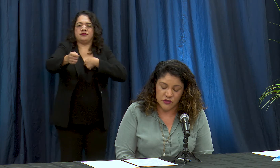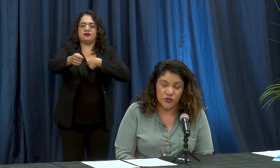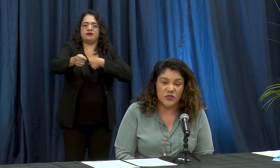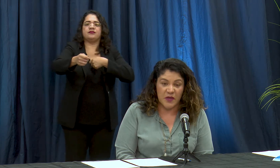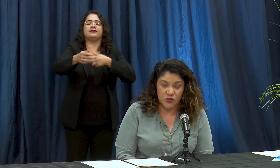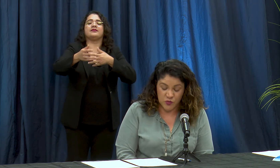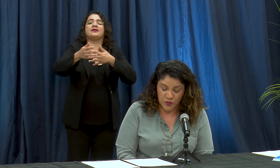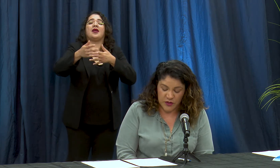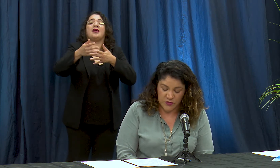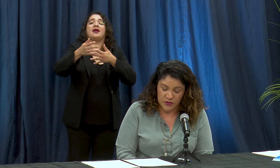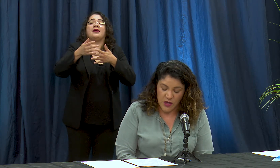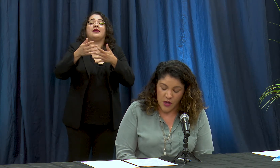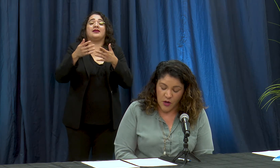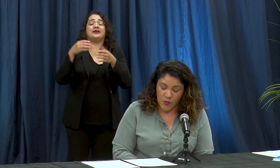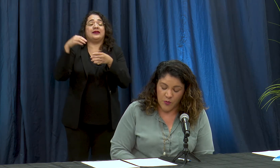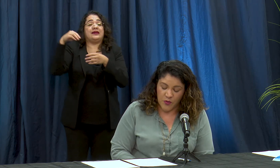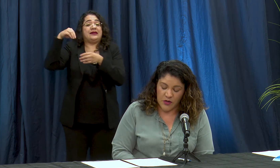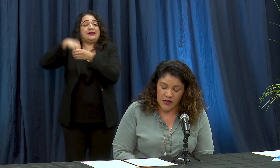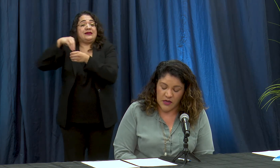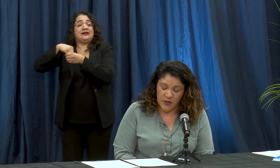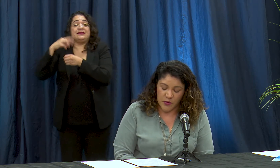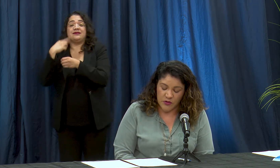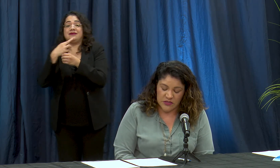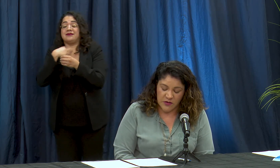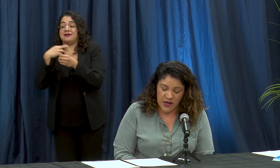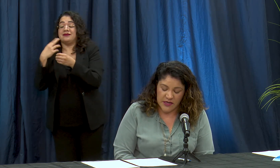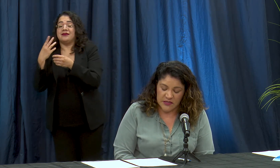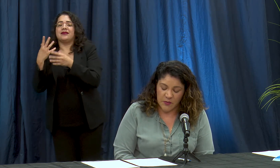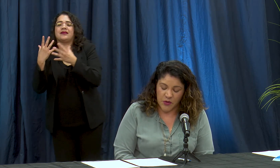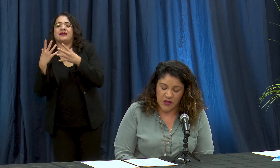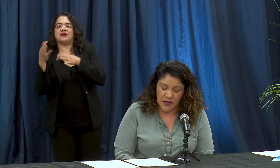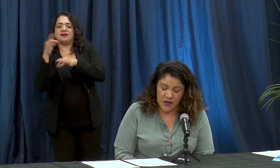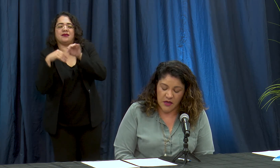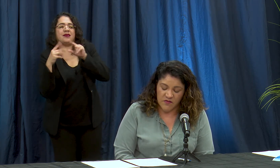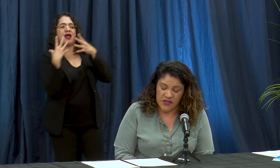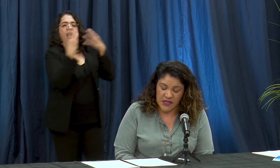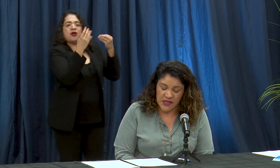despacio spool eCos como poor hem pro restaurants que pueden then there